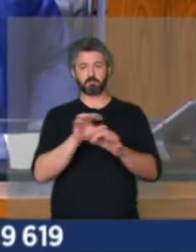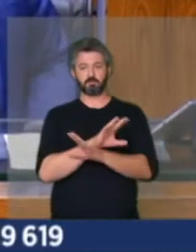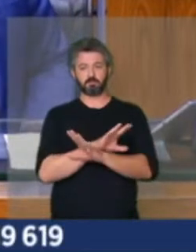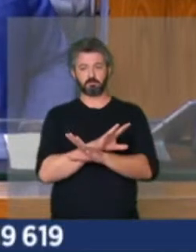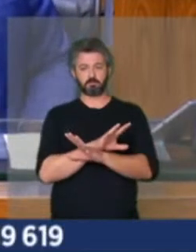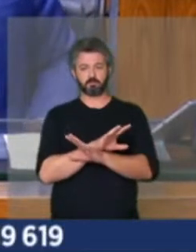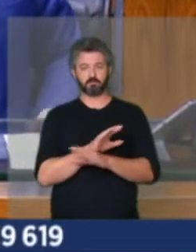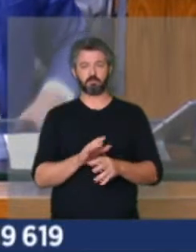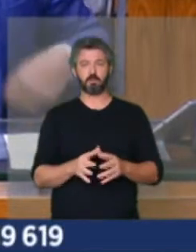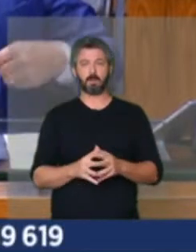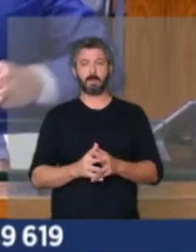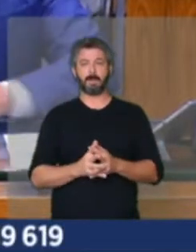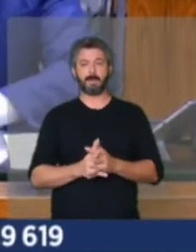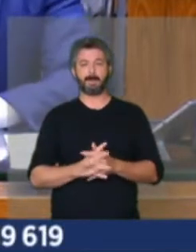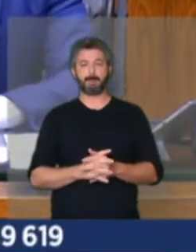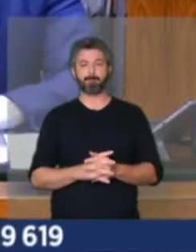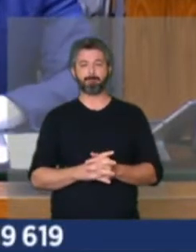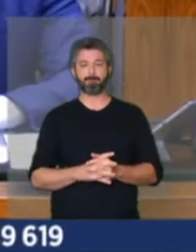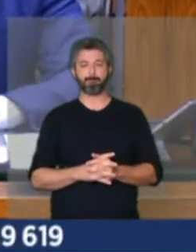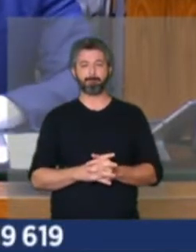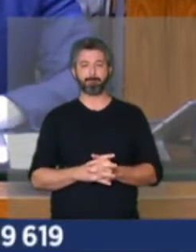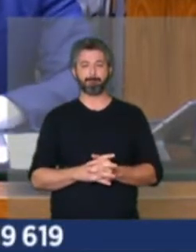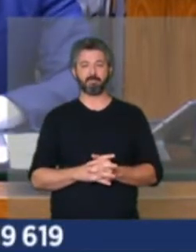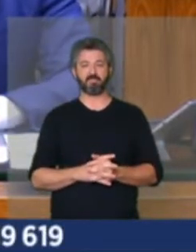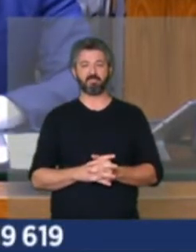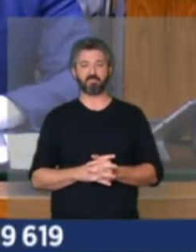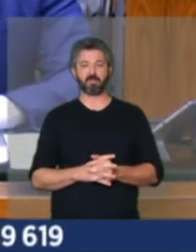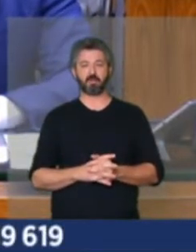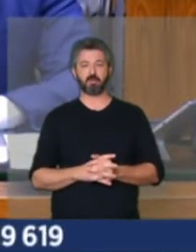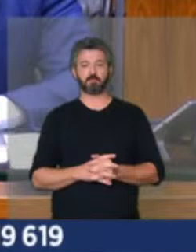ENCERRAR A VOTAÇÃO. OPOSIÇÃO E EU VOU ENCERRAR A VOTAÇÃO, SÓ OUVIR O